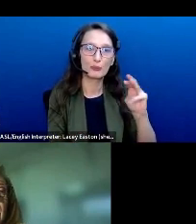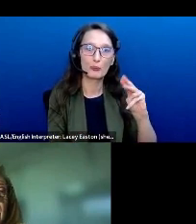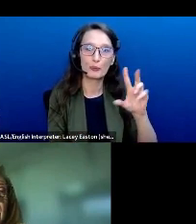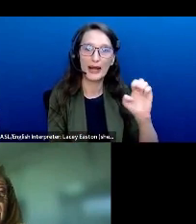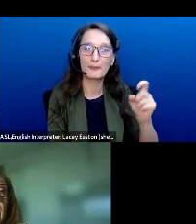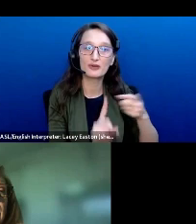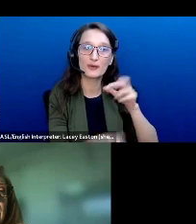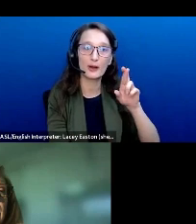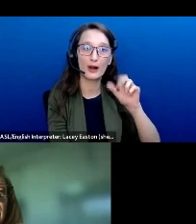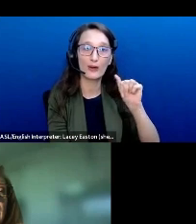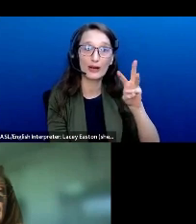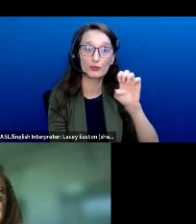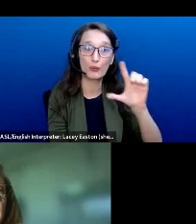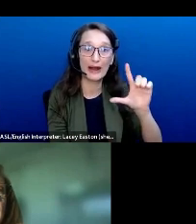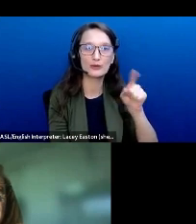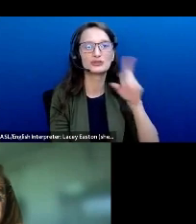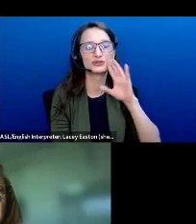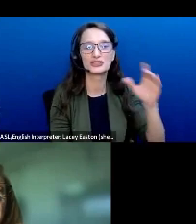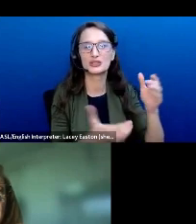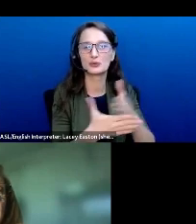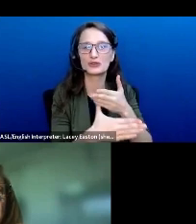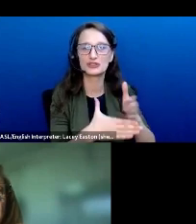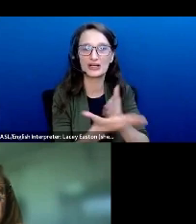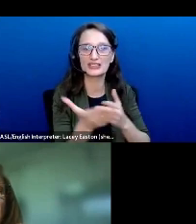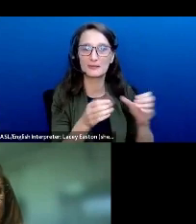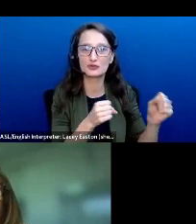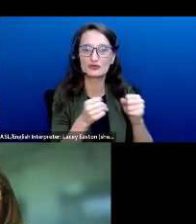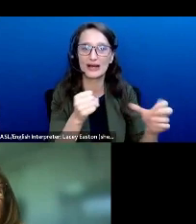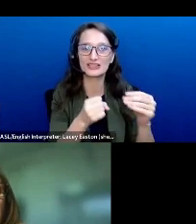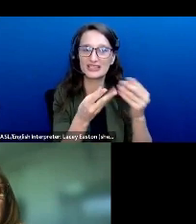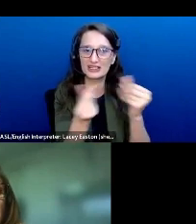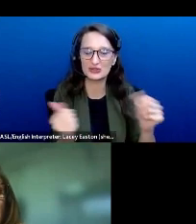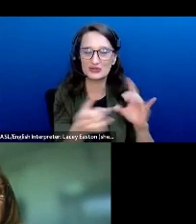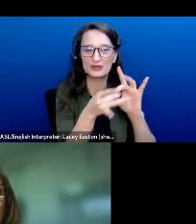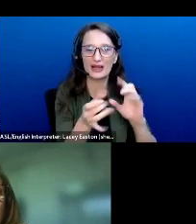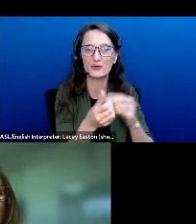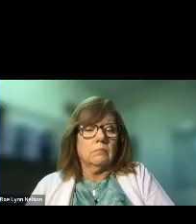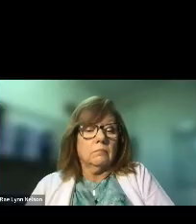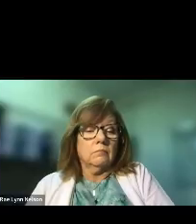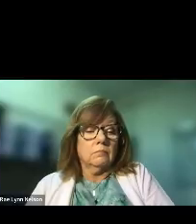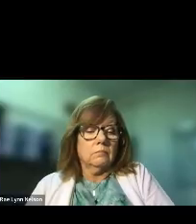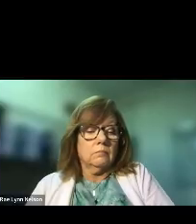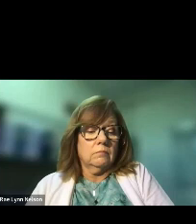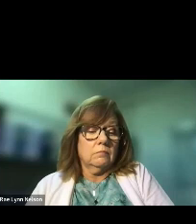estrategias y soluciones relacionadas con la resolución de desacuerdos